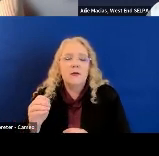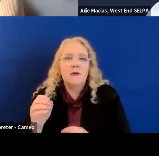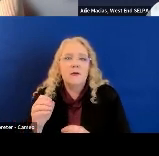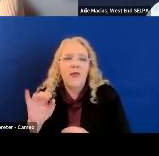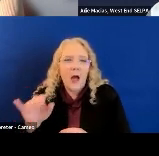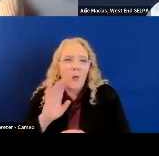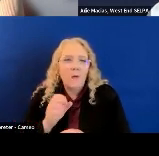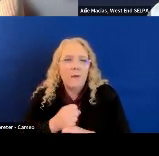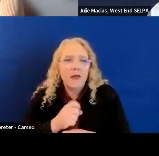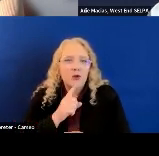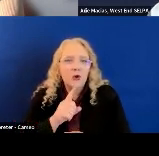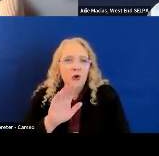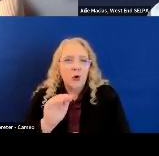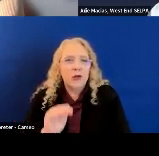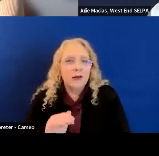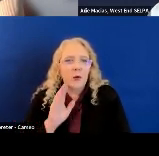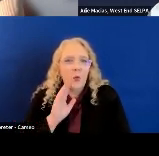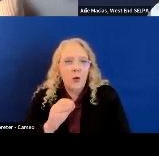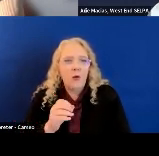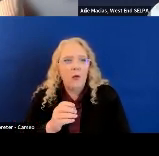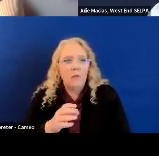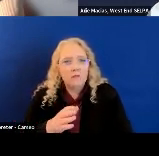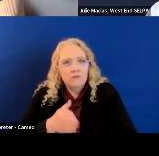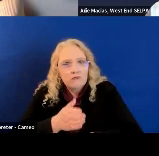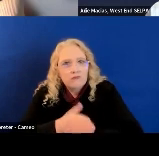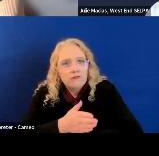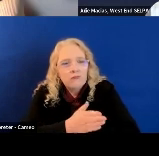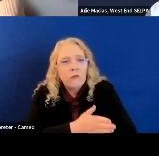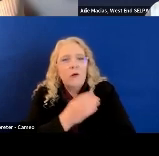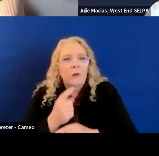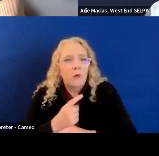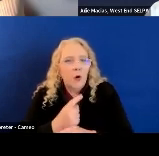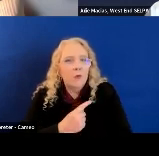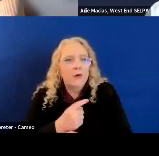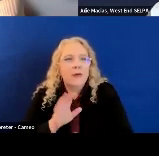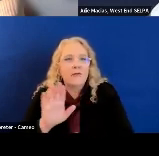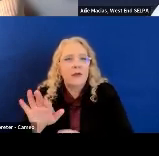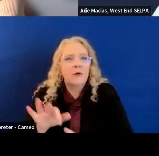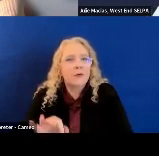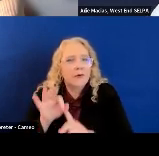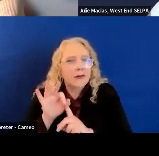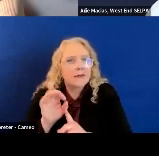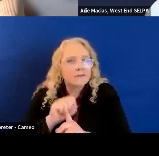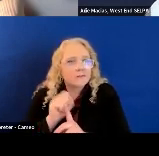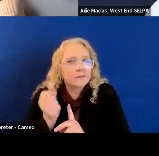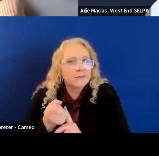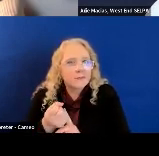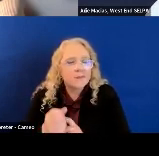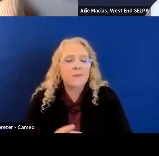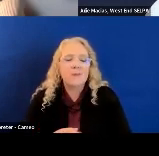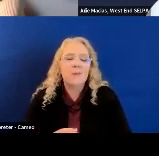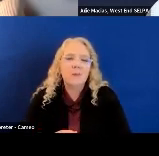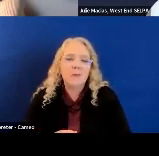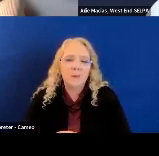que su hijo haga un progreso apropiado a la luz de sus circunstancias únicas. siguiente diapositiva por favor,